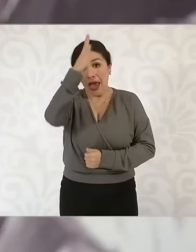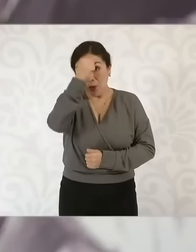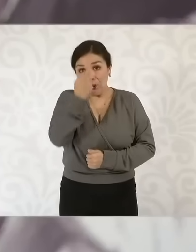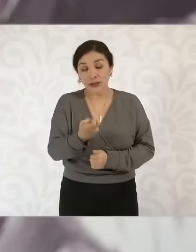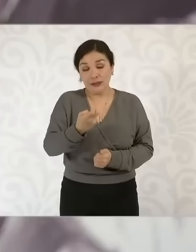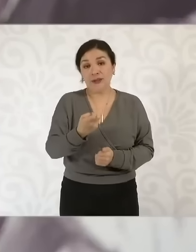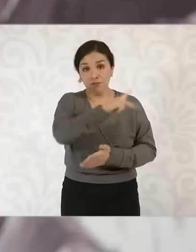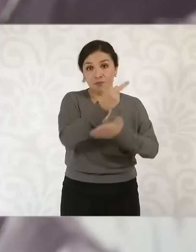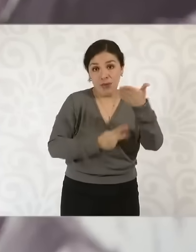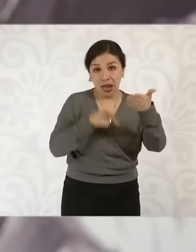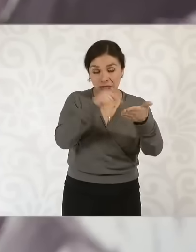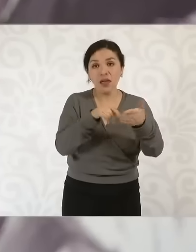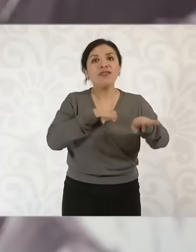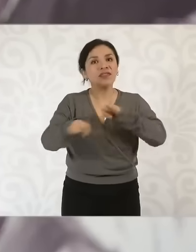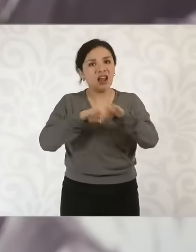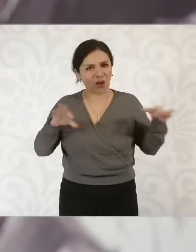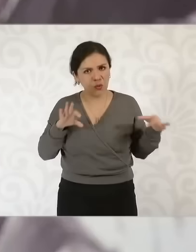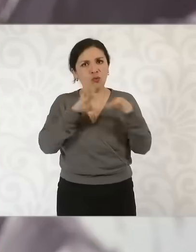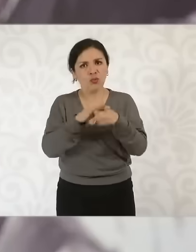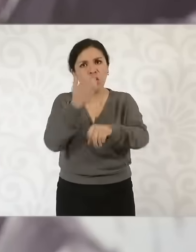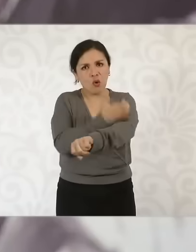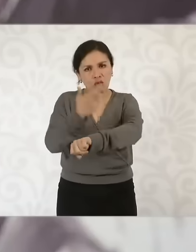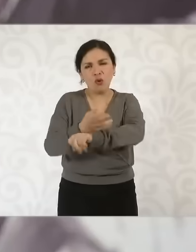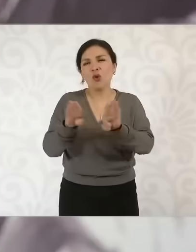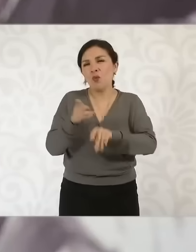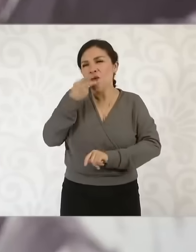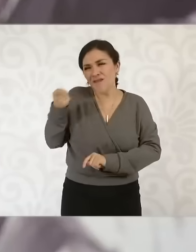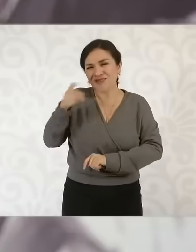la coordinación, como también ya lo mencionó el secretario de Hacienda, con la Secretaría